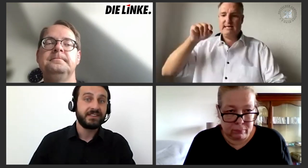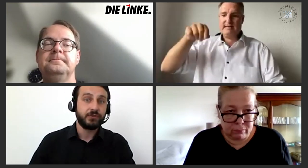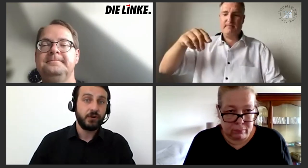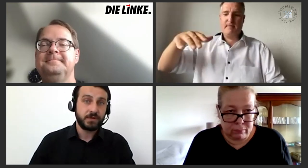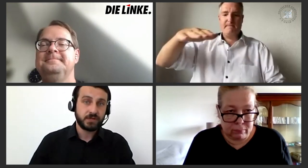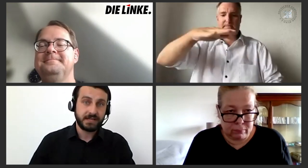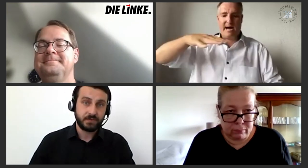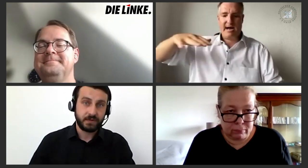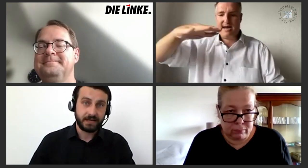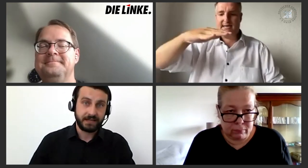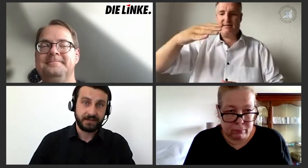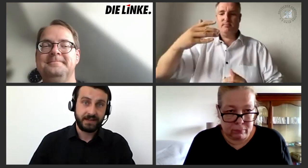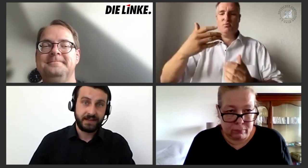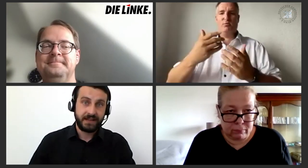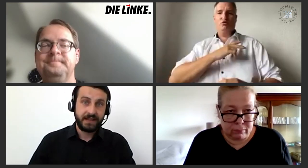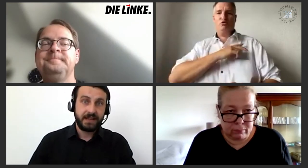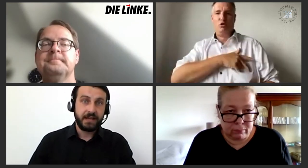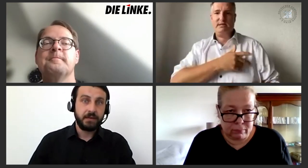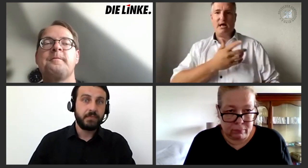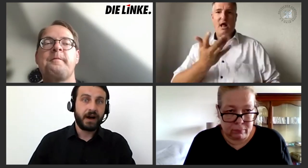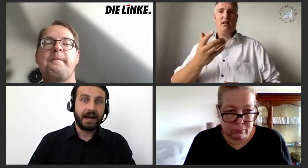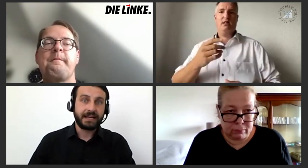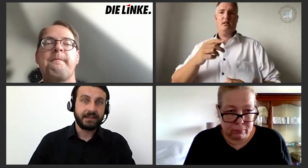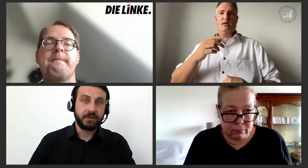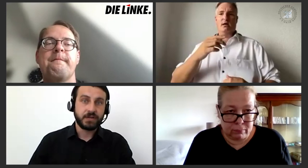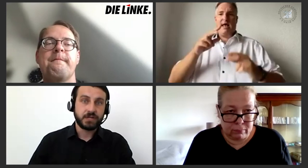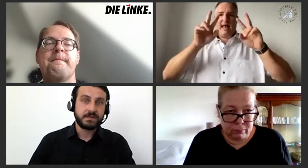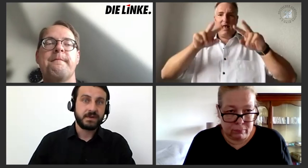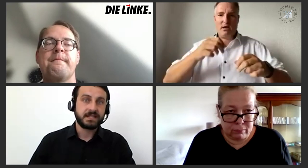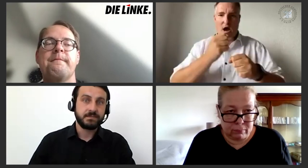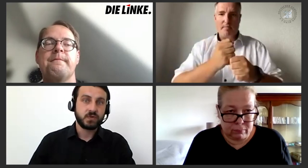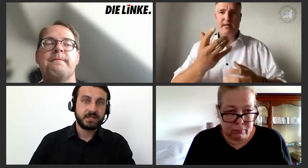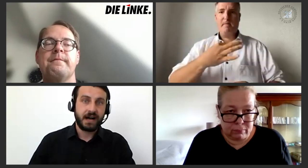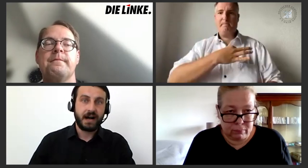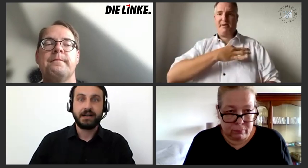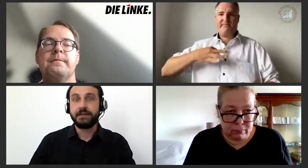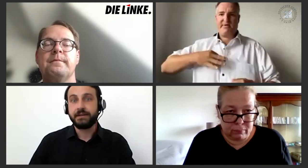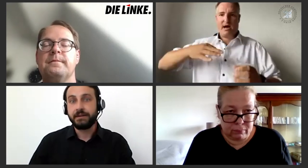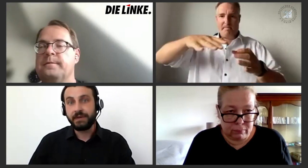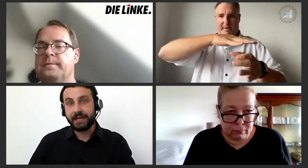Barrieren stoßen, was die Dolmetschleistungen angeht. Im Bereichen wie beispielsweise im Sozialen,